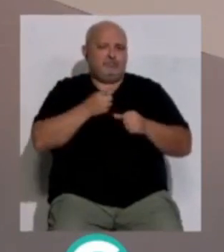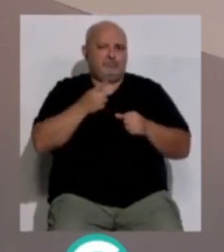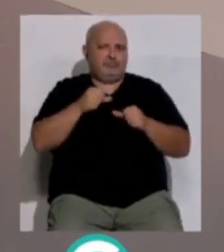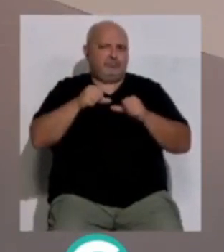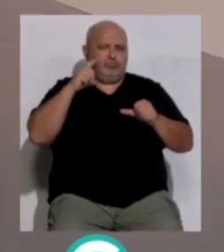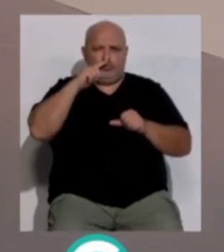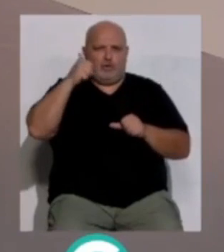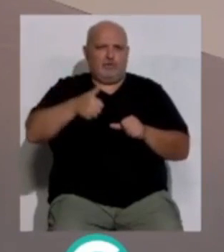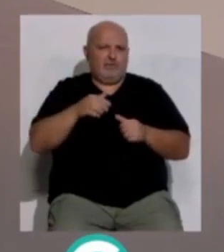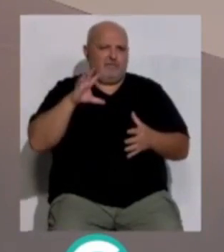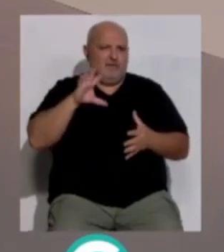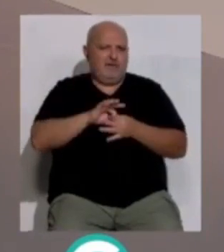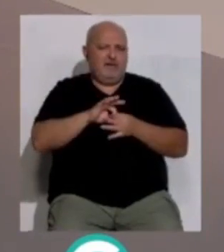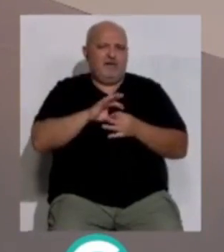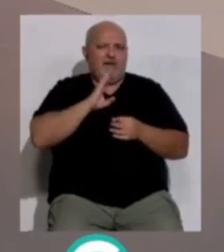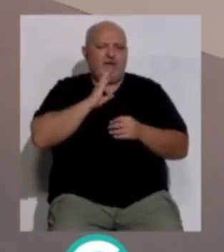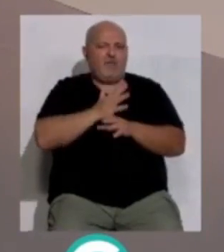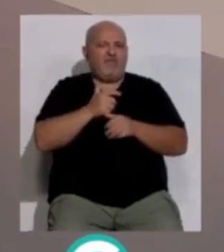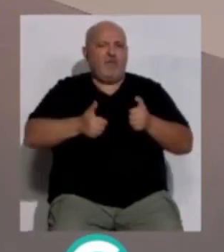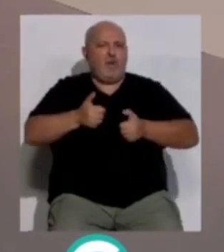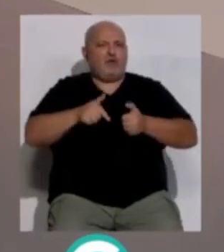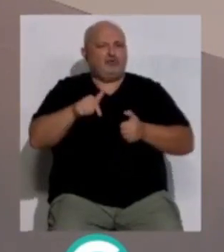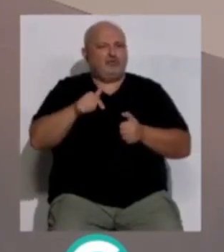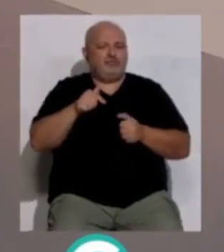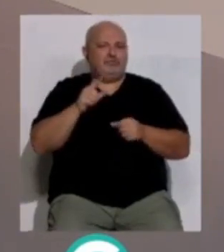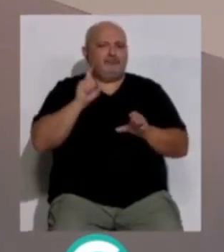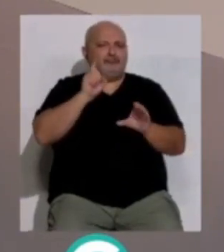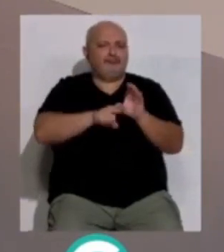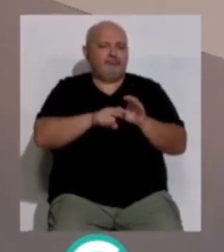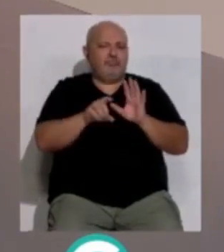hace muchísimos años por los videojuegos que ha entrado de lleno también en el fútbol profesional